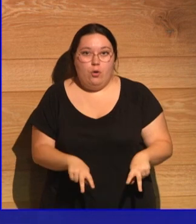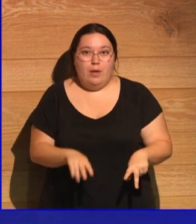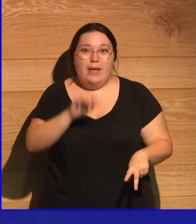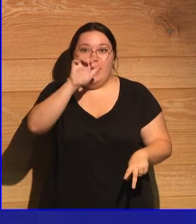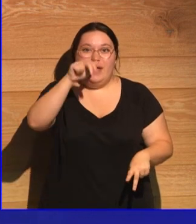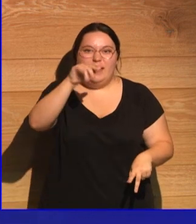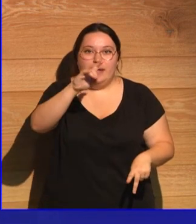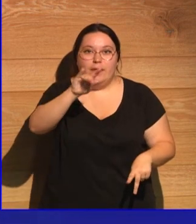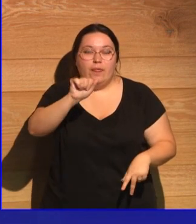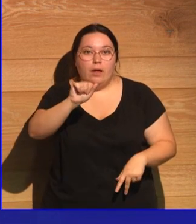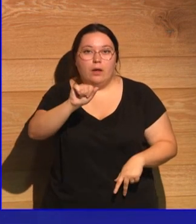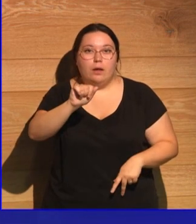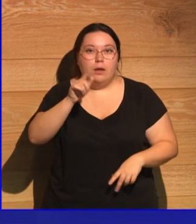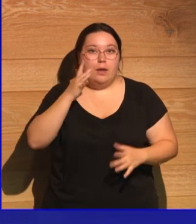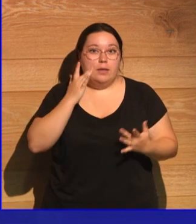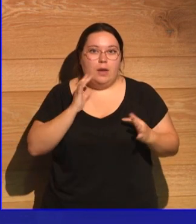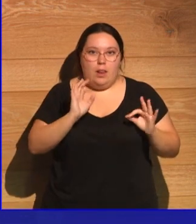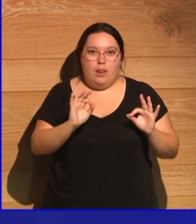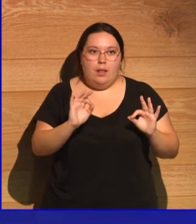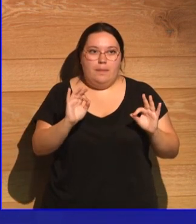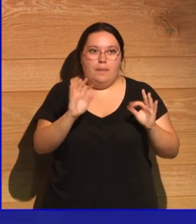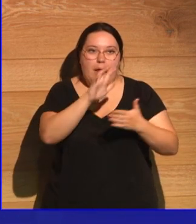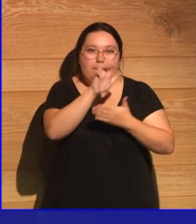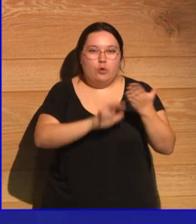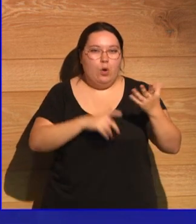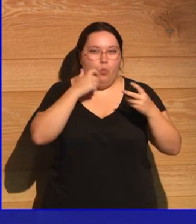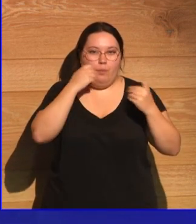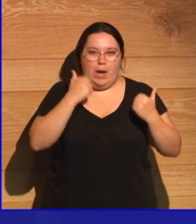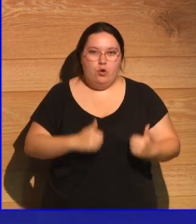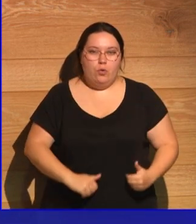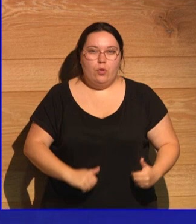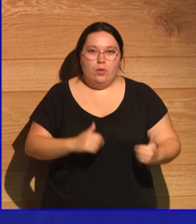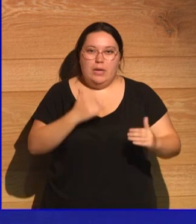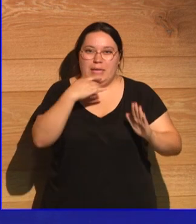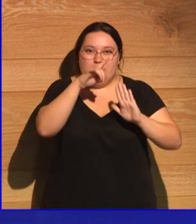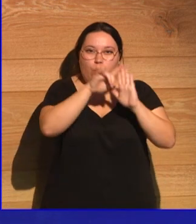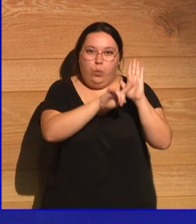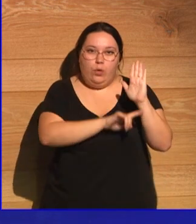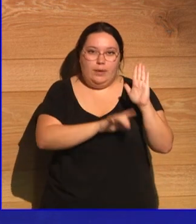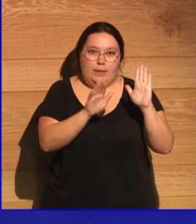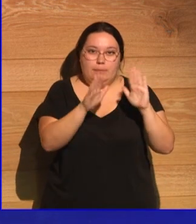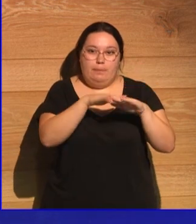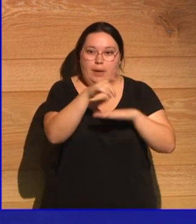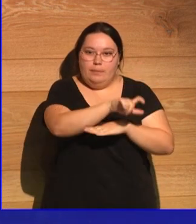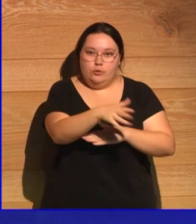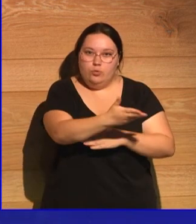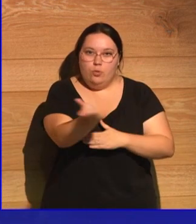literalmente deviene el manual, el manual humano, el manual colectivo, porque no es la historia solamente de un héroe.